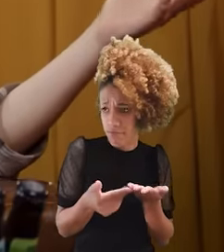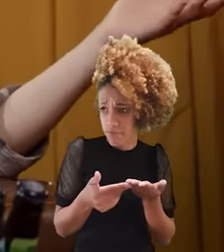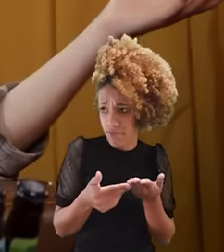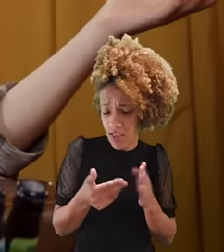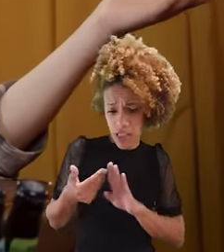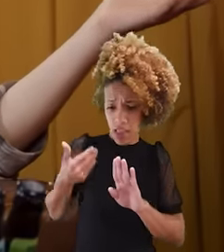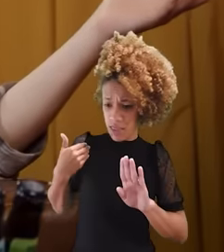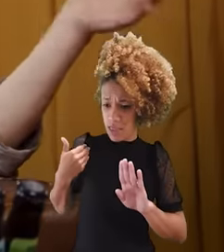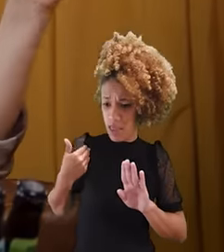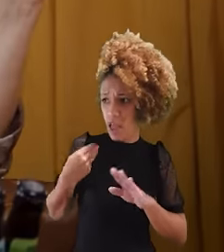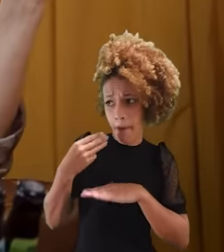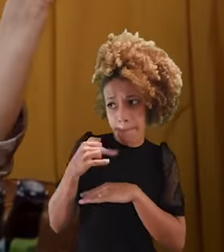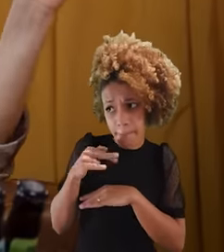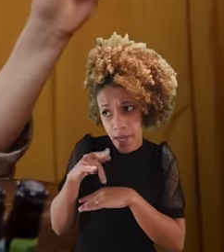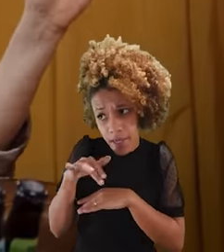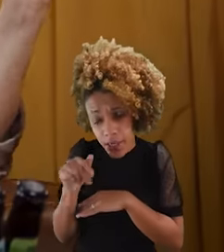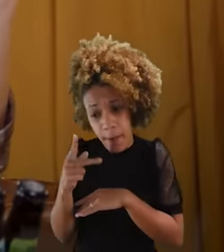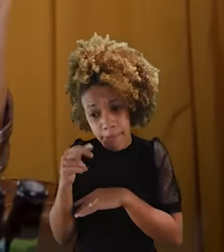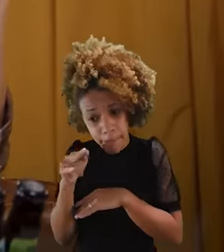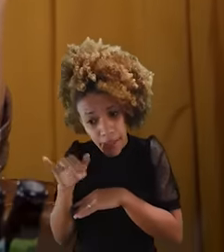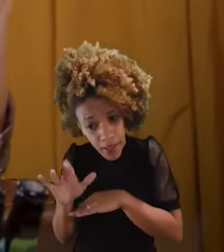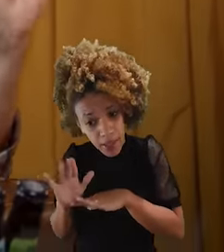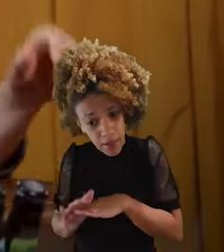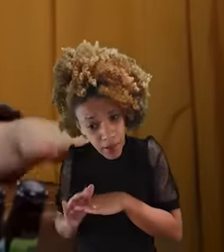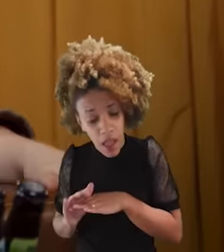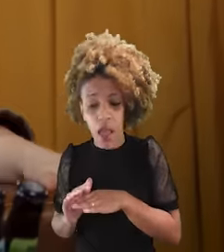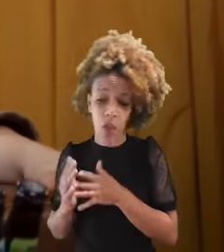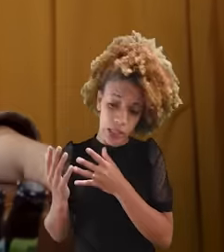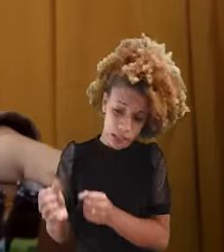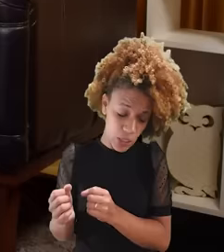não porque você é Marilha perira ela desengana seu minha filha sou Marilha perira porque digo não Ah